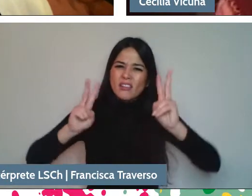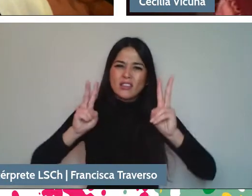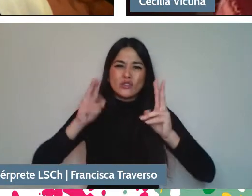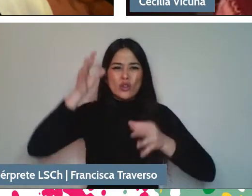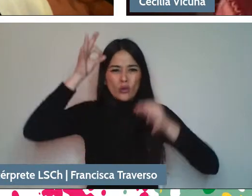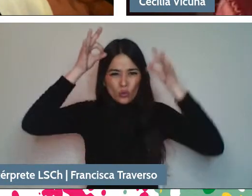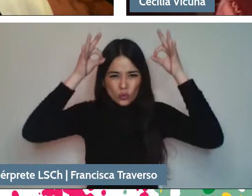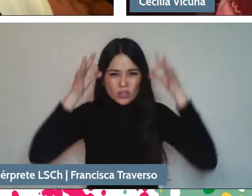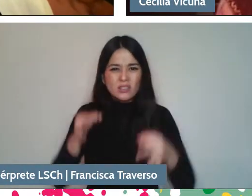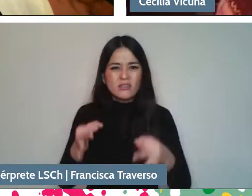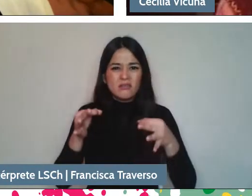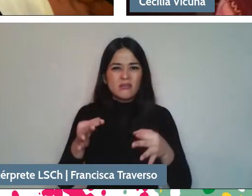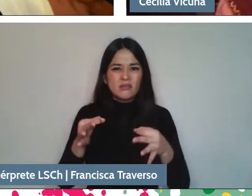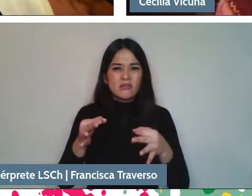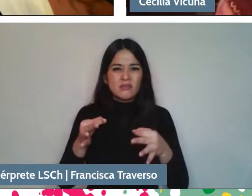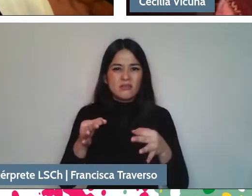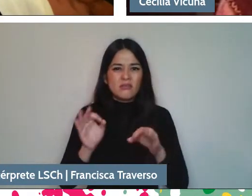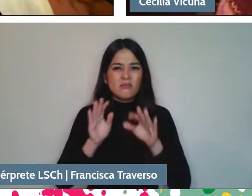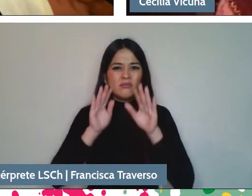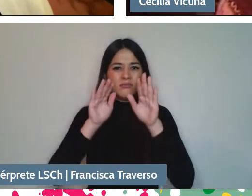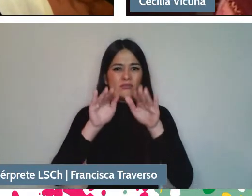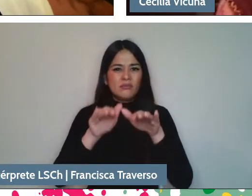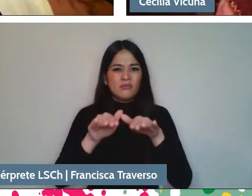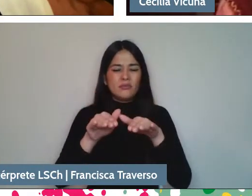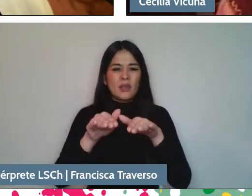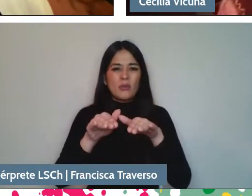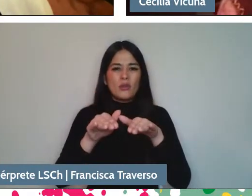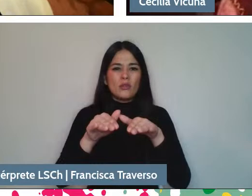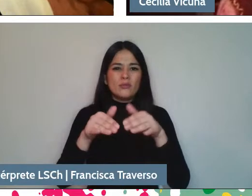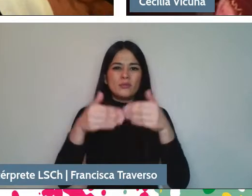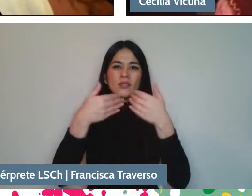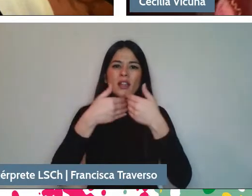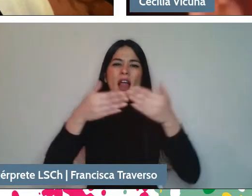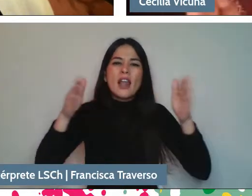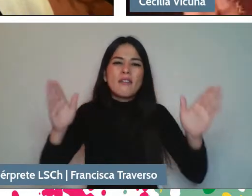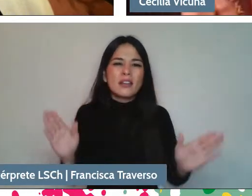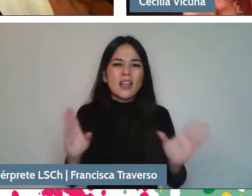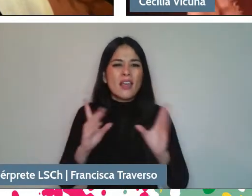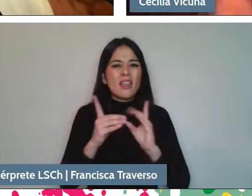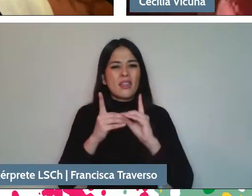de los valores de apoyo a la libertad a la democracia, a los valores absolutos, digamos.